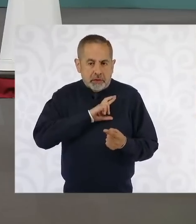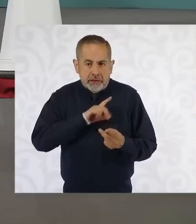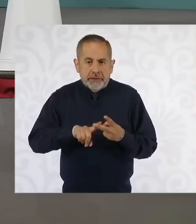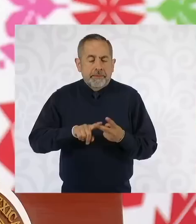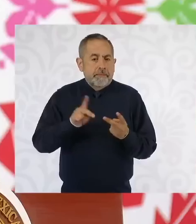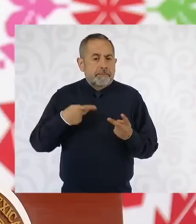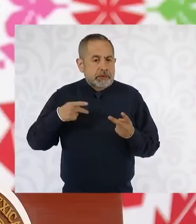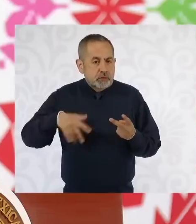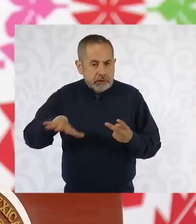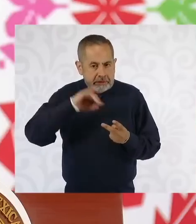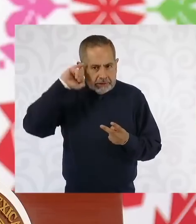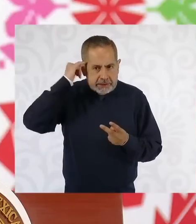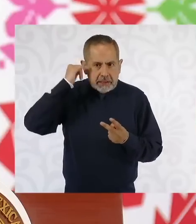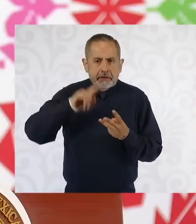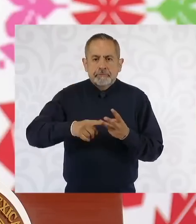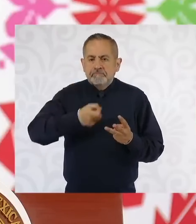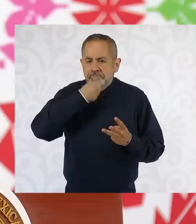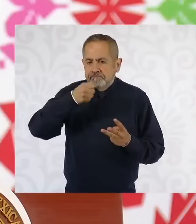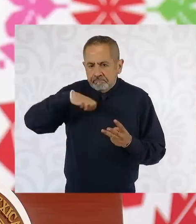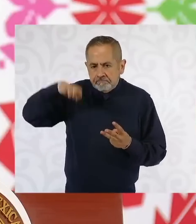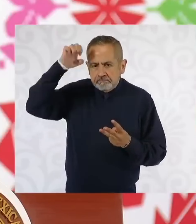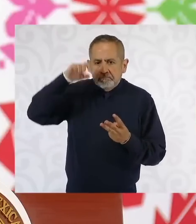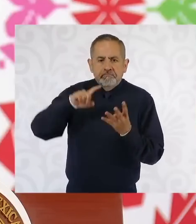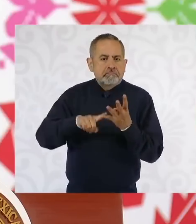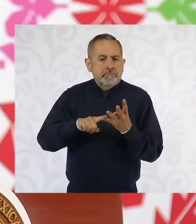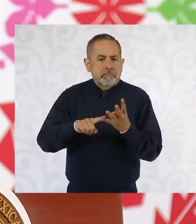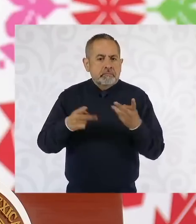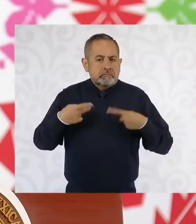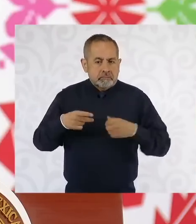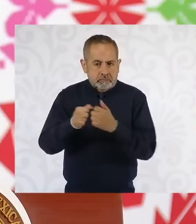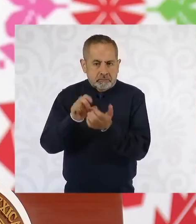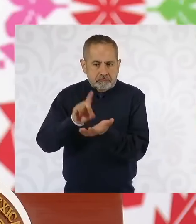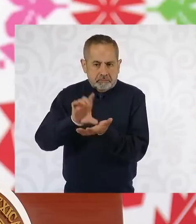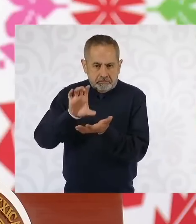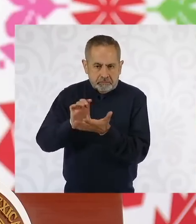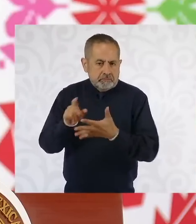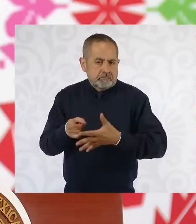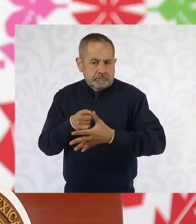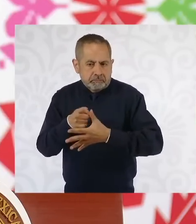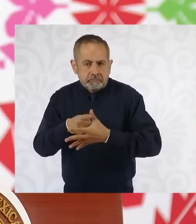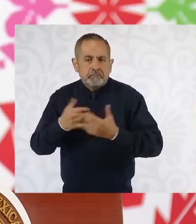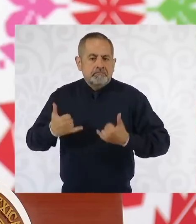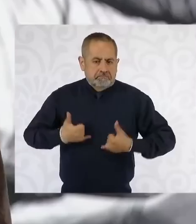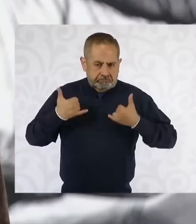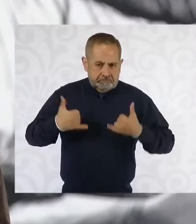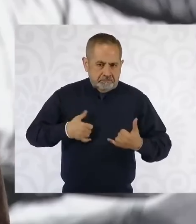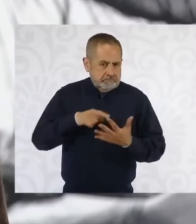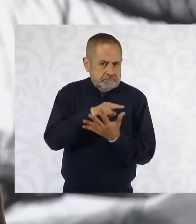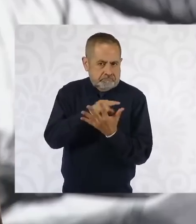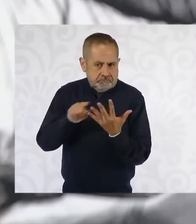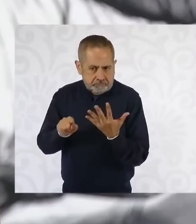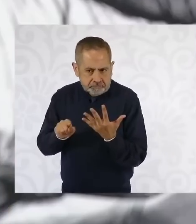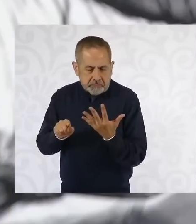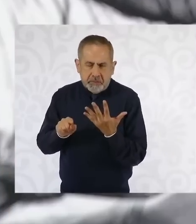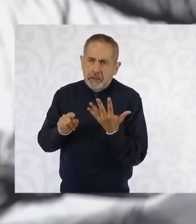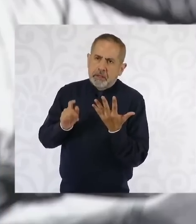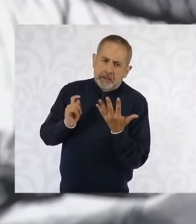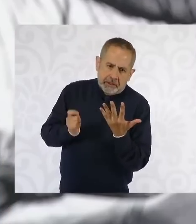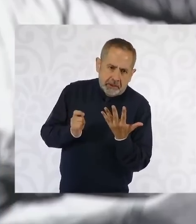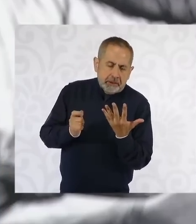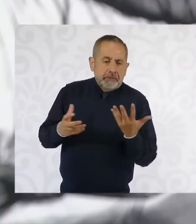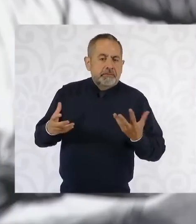mayores y personas con discapacidad y jóvenes esto quiere decir que en resumen ya estamos trabajando